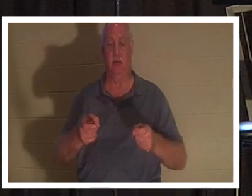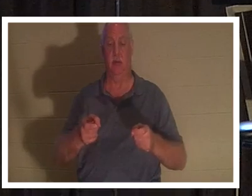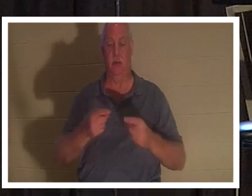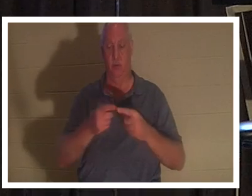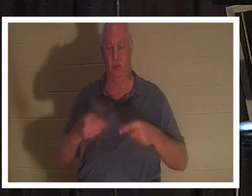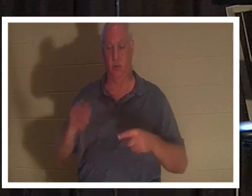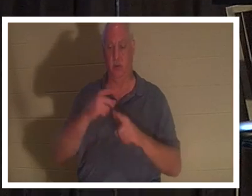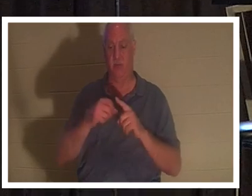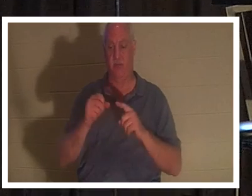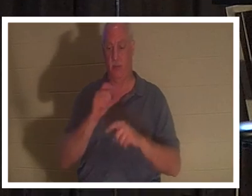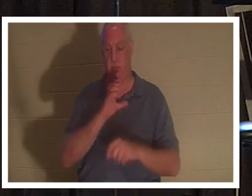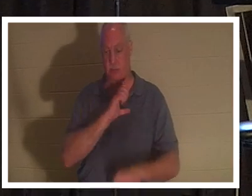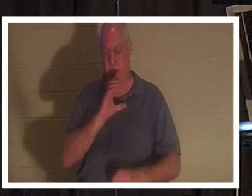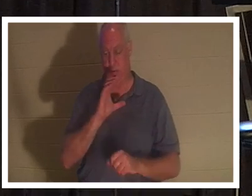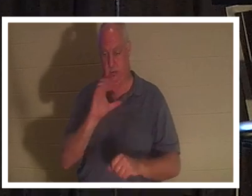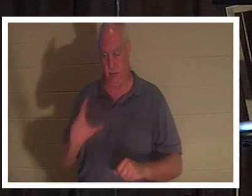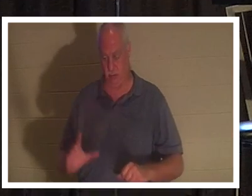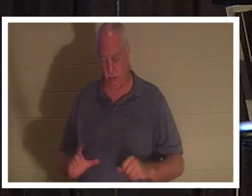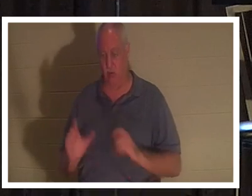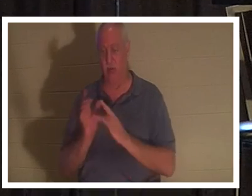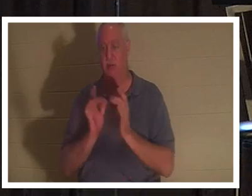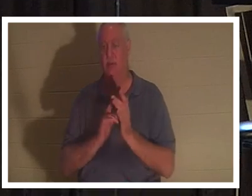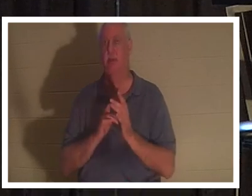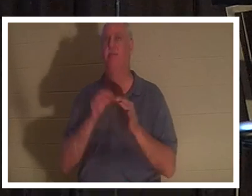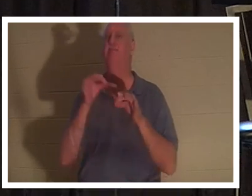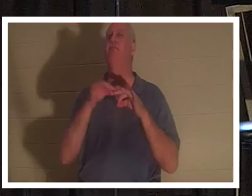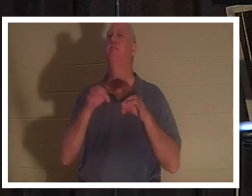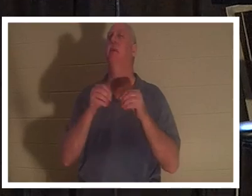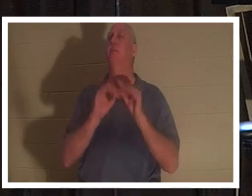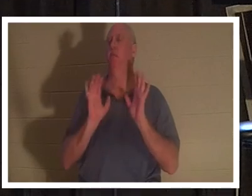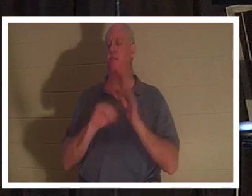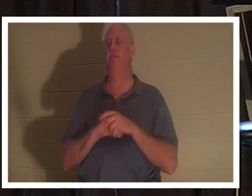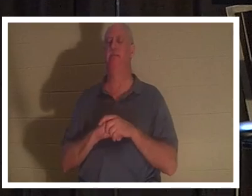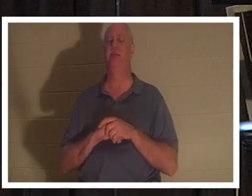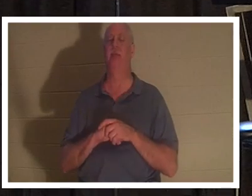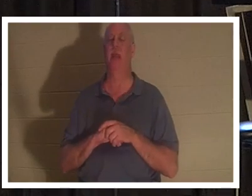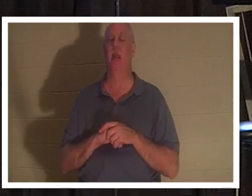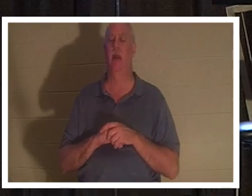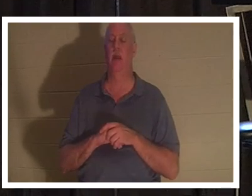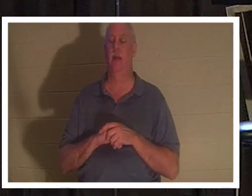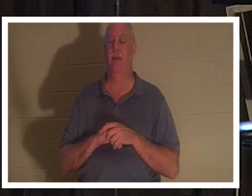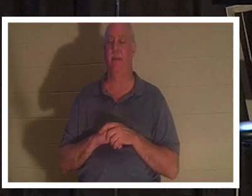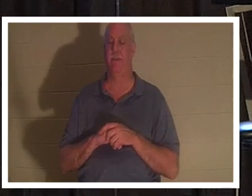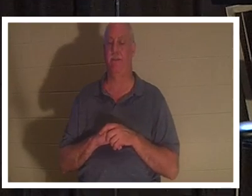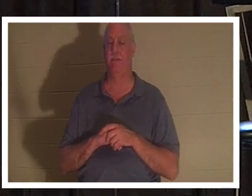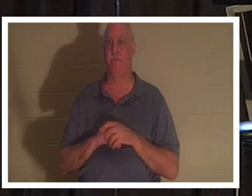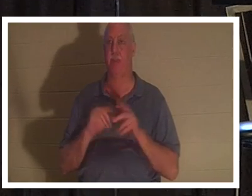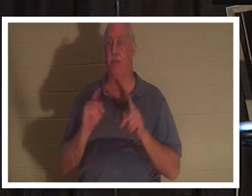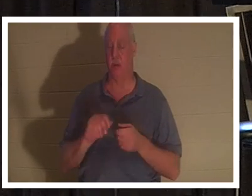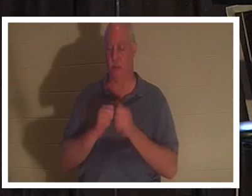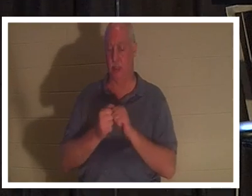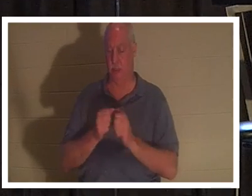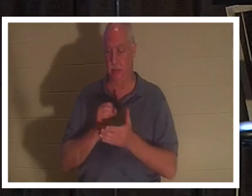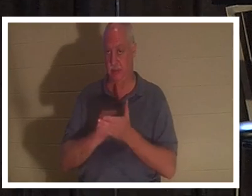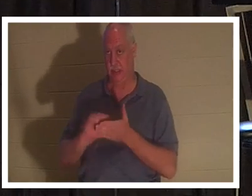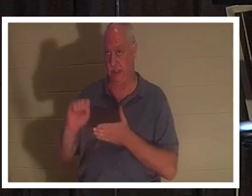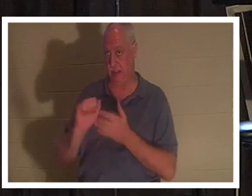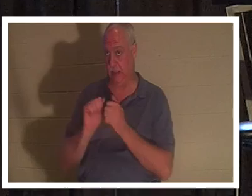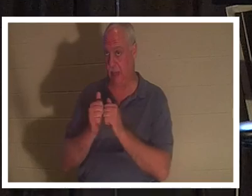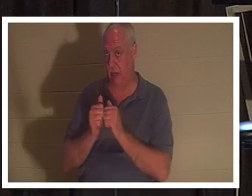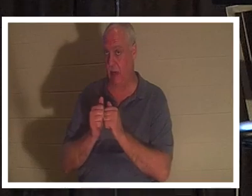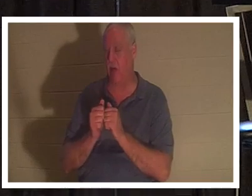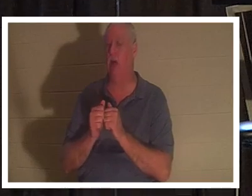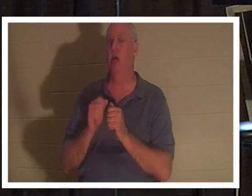Jesus freiwillig als Geschenk anbietet. Lassen Sie uns das etwas ausführlicher erklären. Ein Mensch wird zum Heiligen, wenn er bestimmte